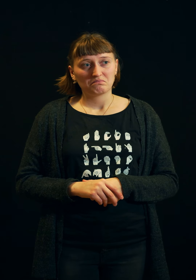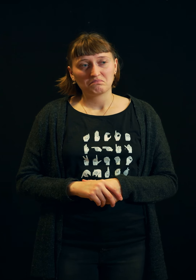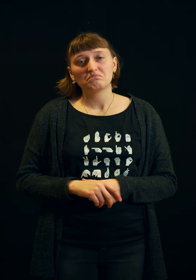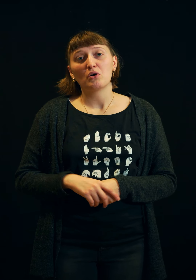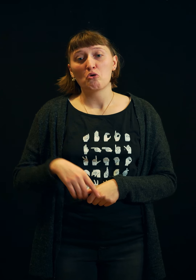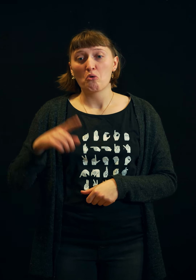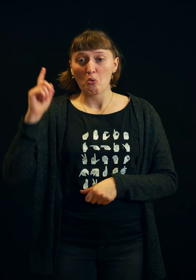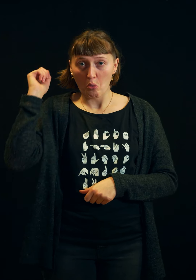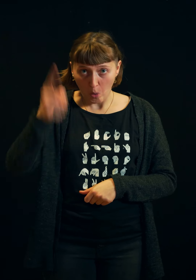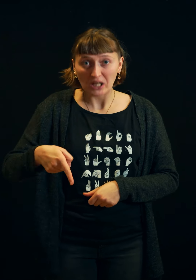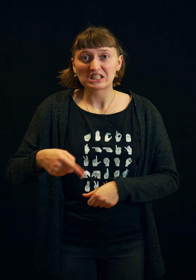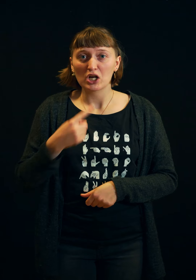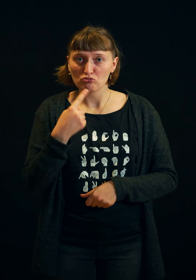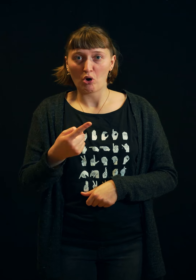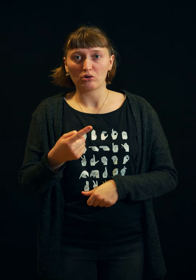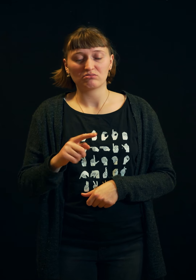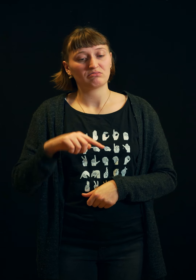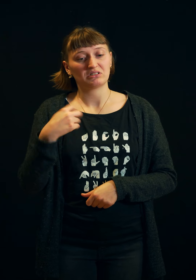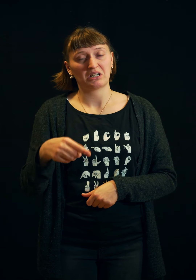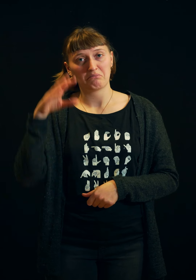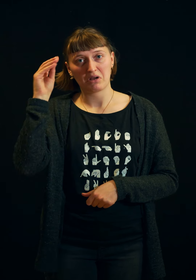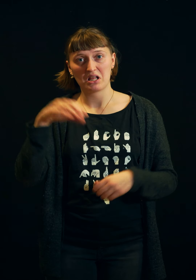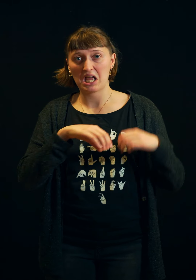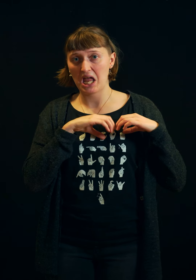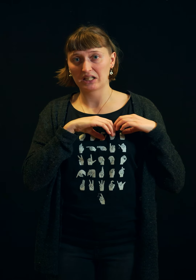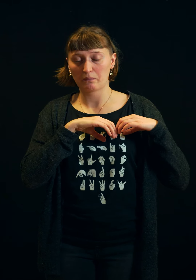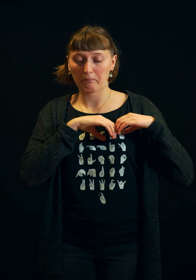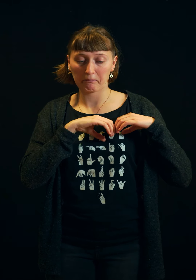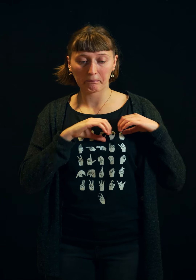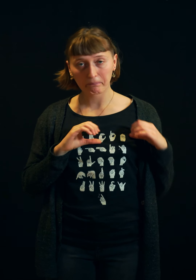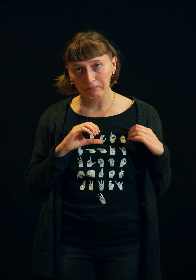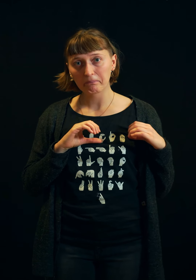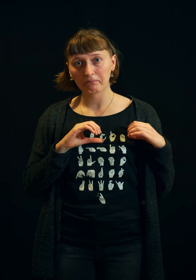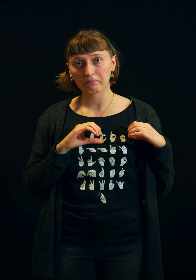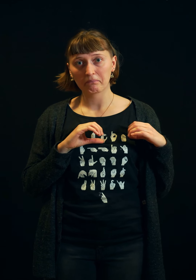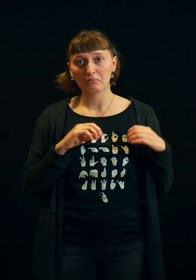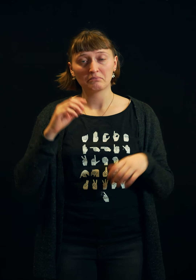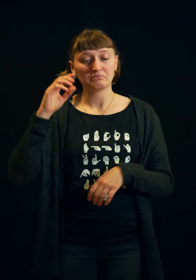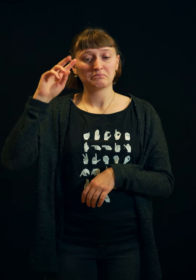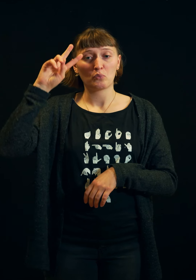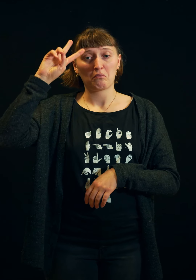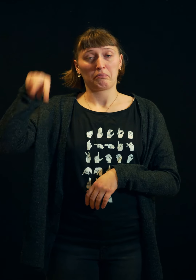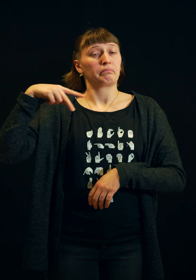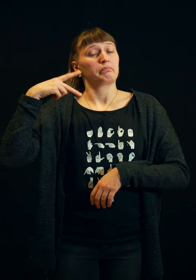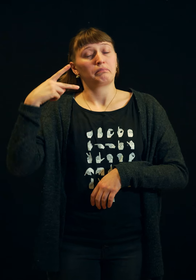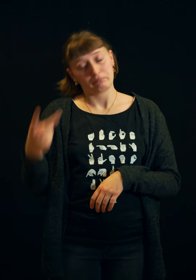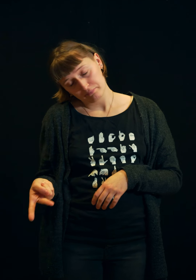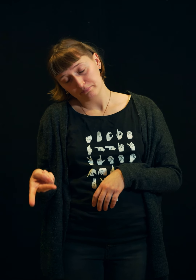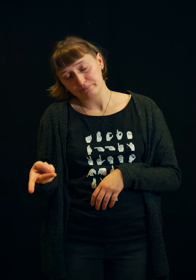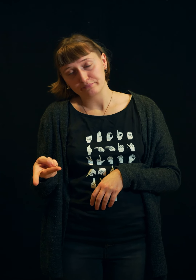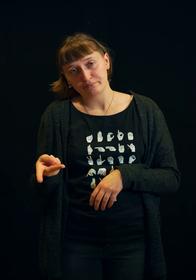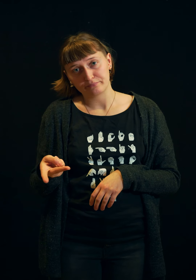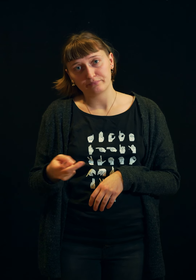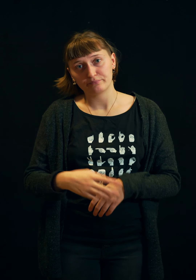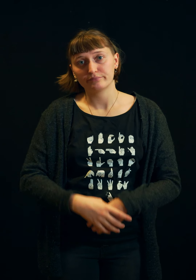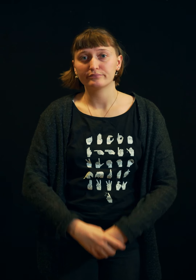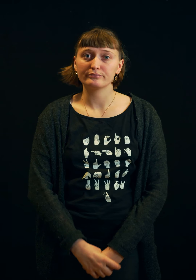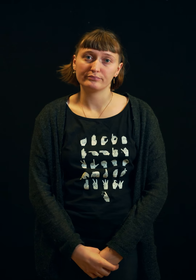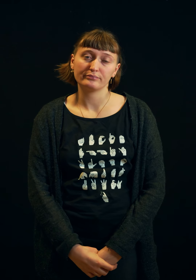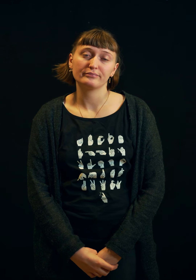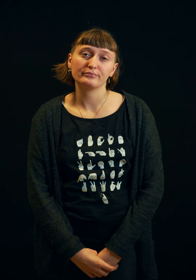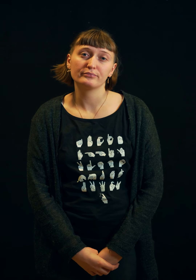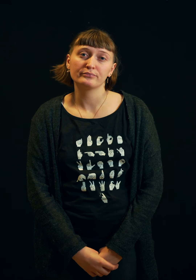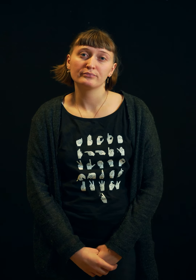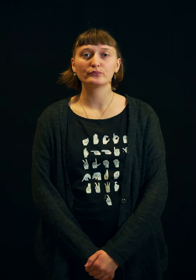und als das Urteil gesprochen, versagte sein Herz.